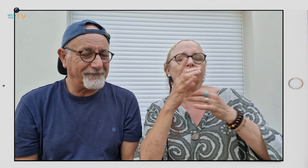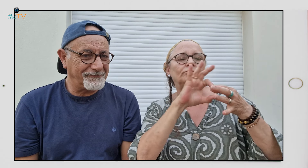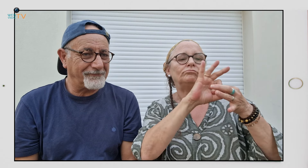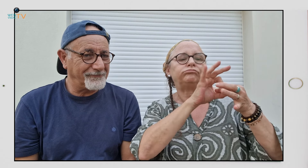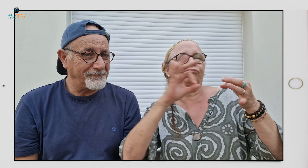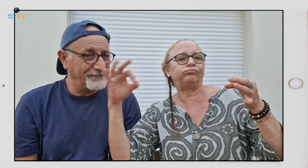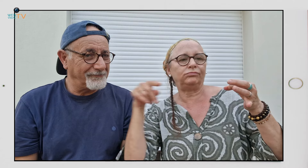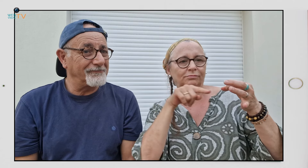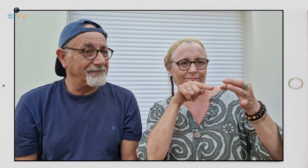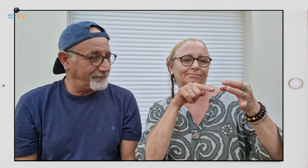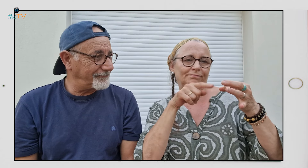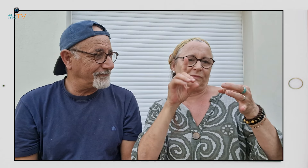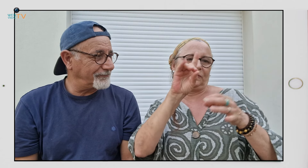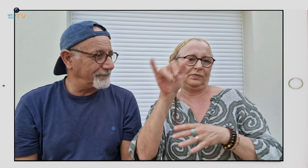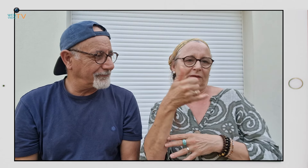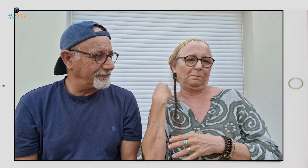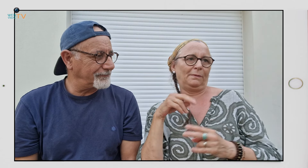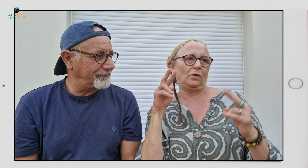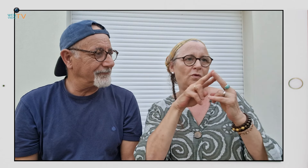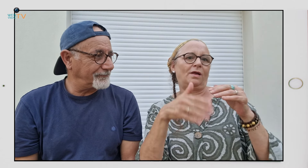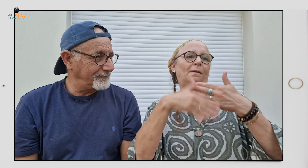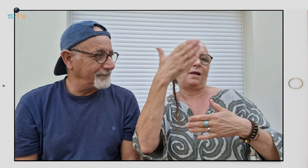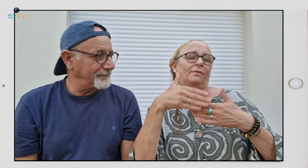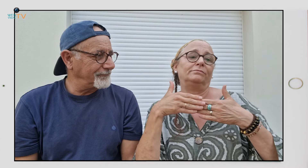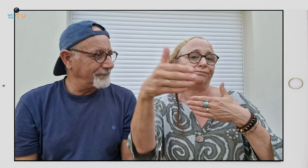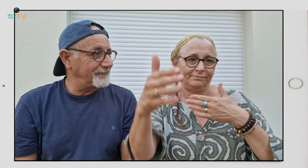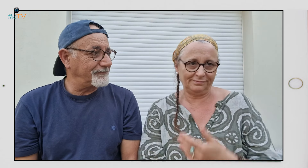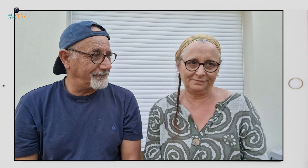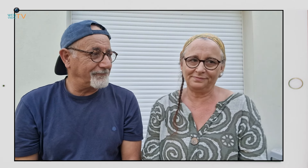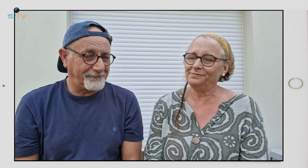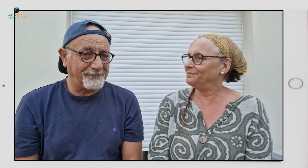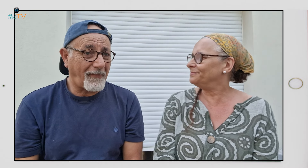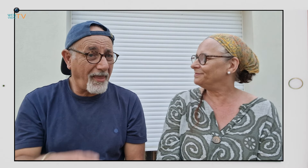y, a partir de ahí, surgió todo lo demás. A partir de conocer a DJ empezó todo.